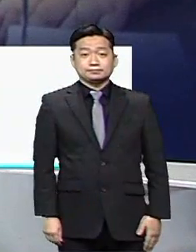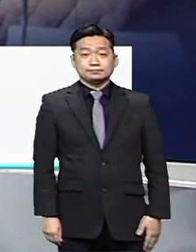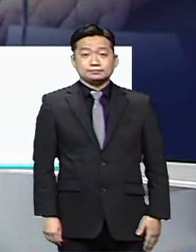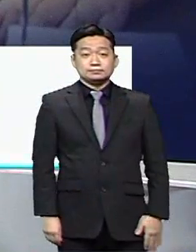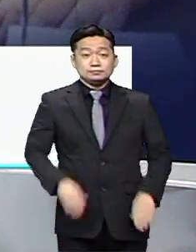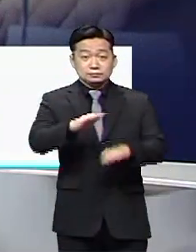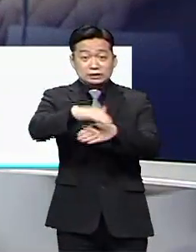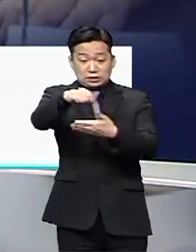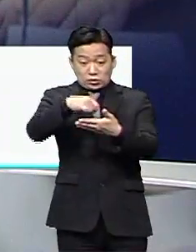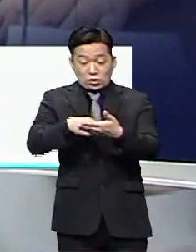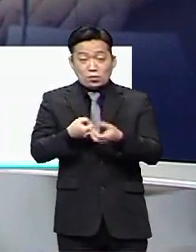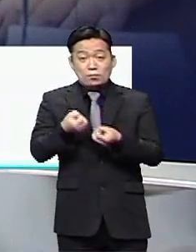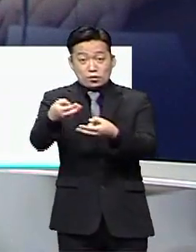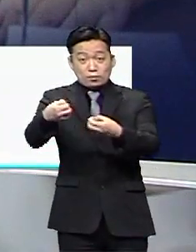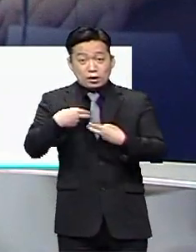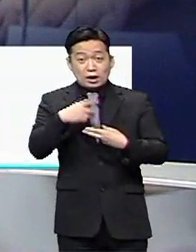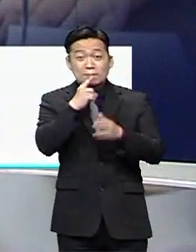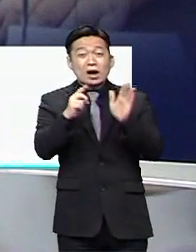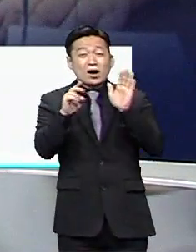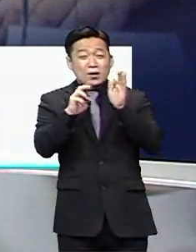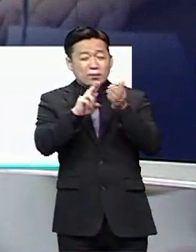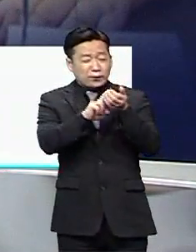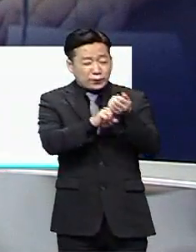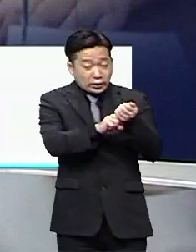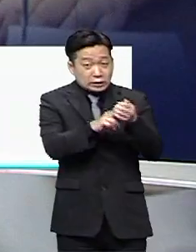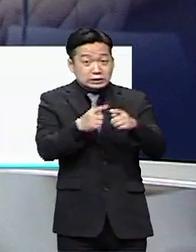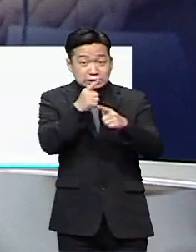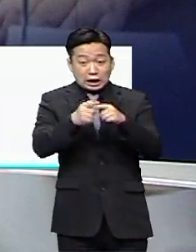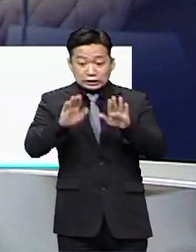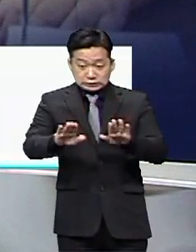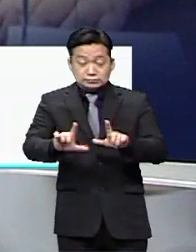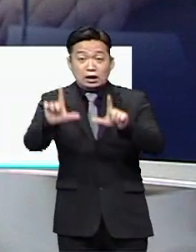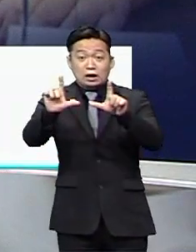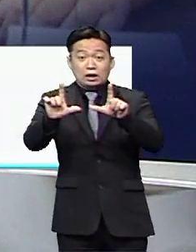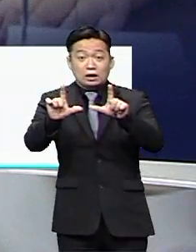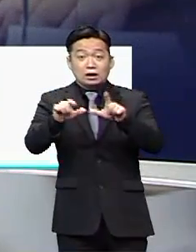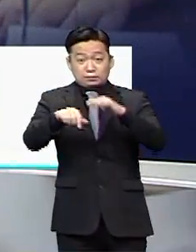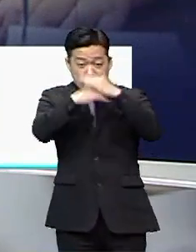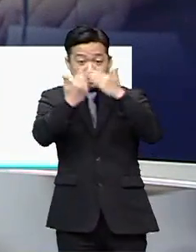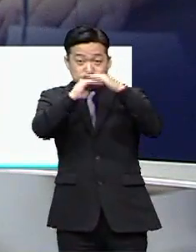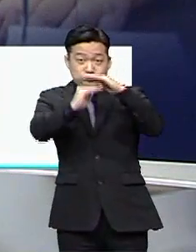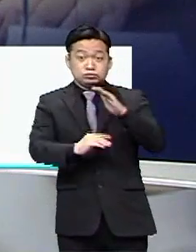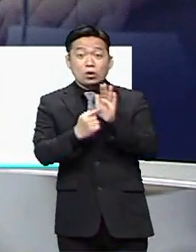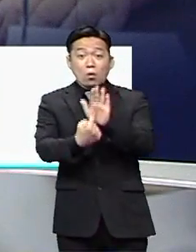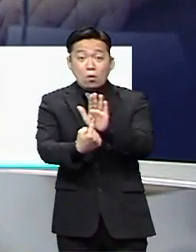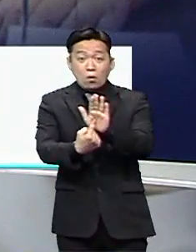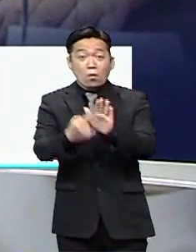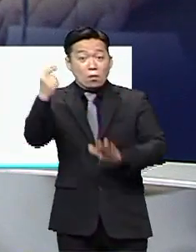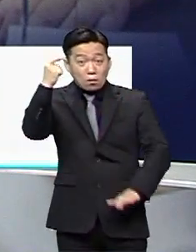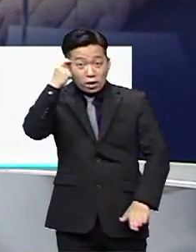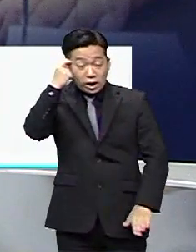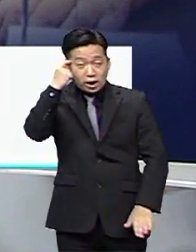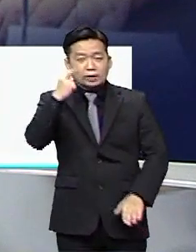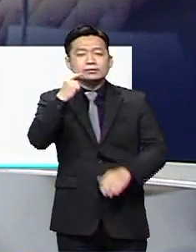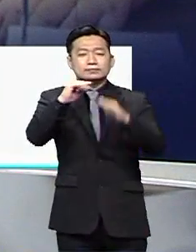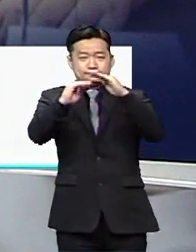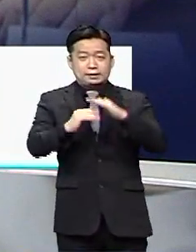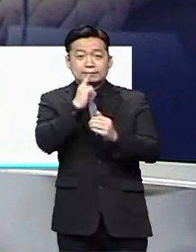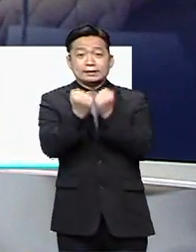친서가 오갔다는 걸 그동안 말하지 않다가 왜 이 시점에 전문까지 공개를 한 건지 정경윤 기자가 취재했습니다.